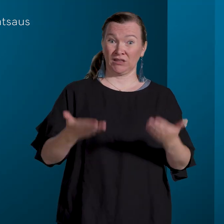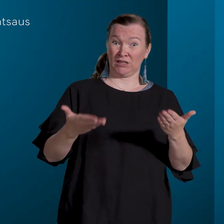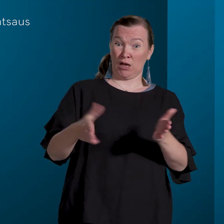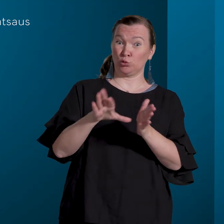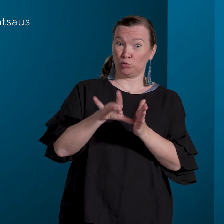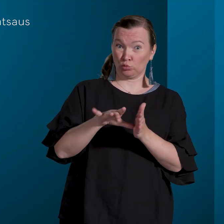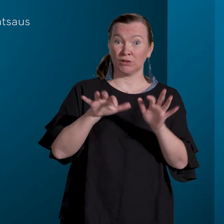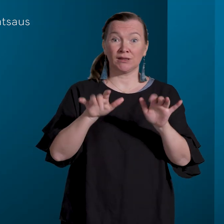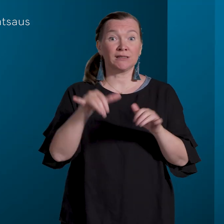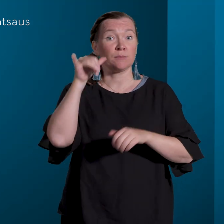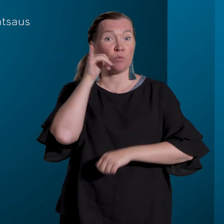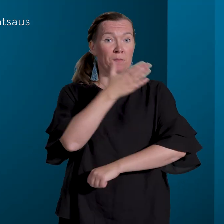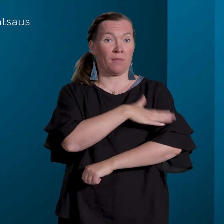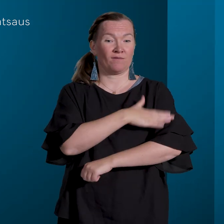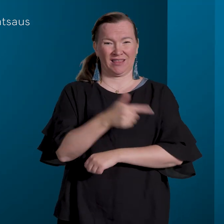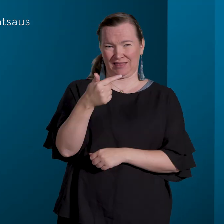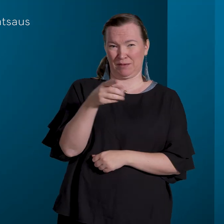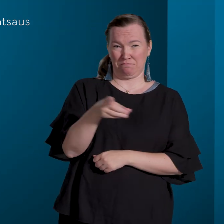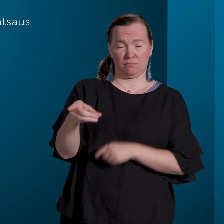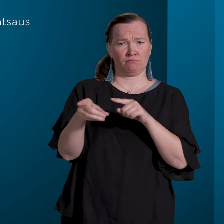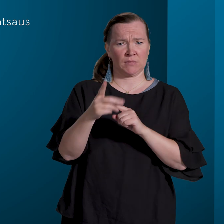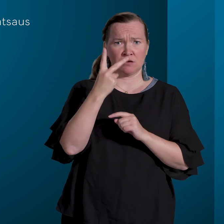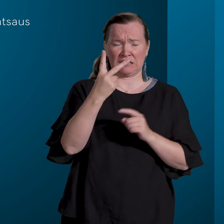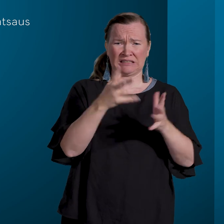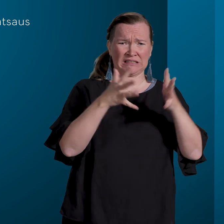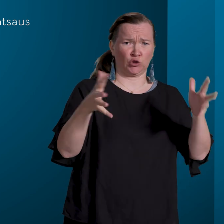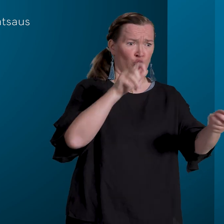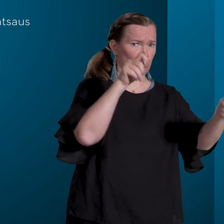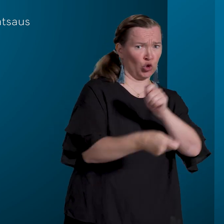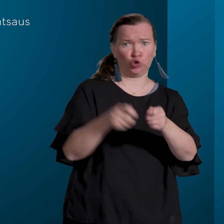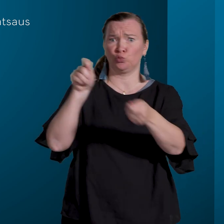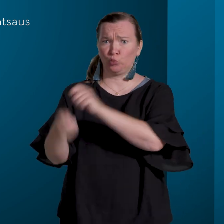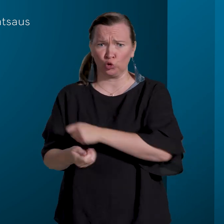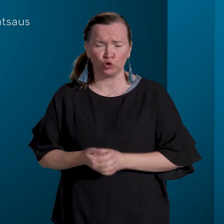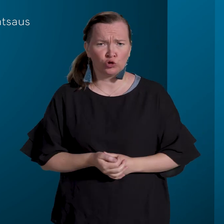Tänä syksynä tekstipuhelupalvelussa (TPP) tapahtuu kaksi isoa muutosta.